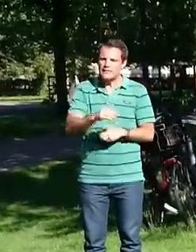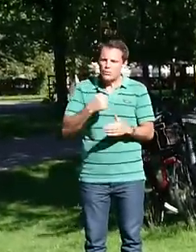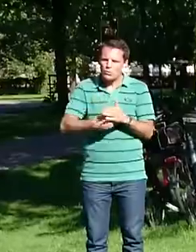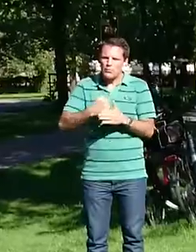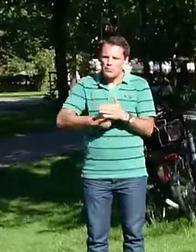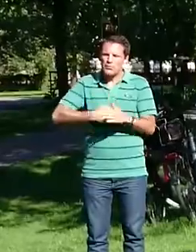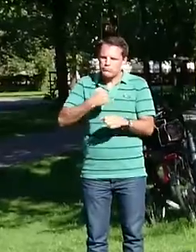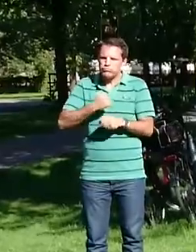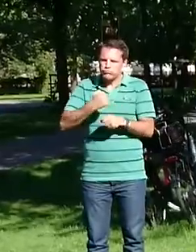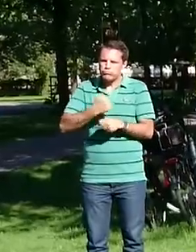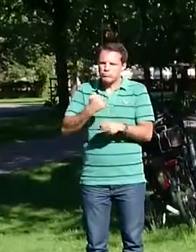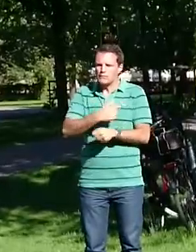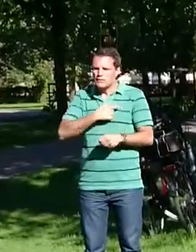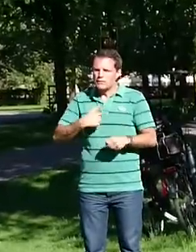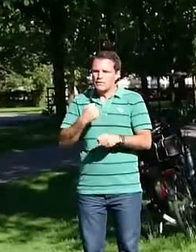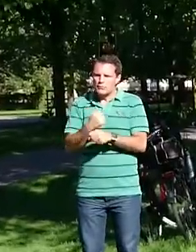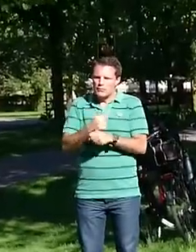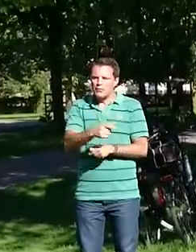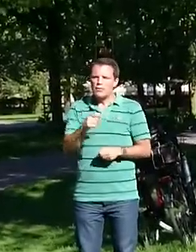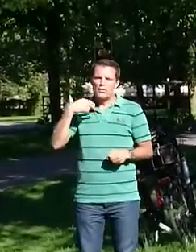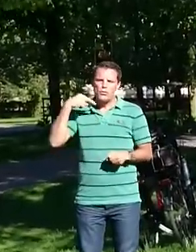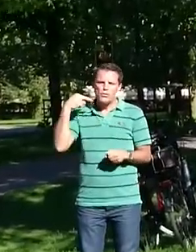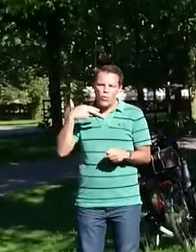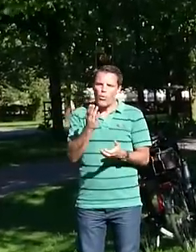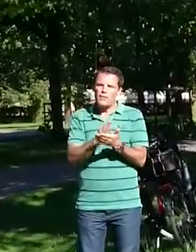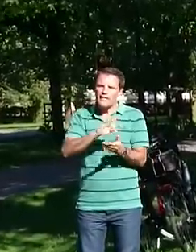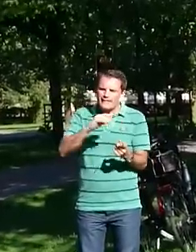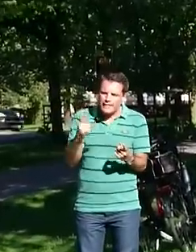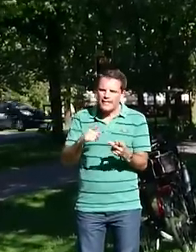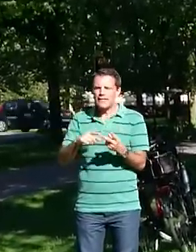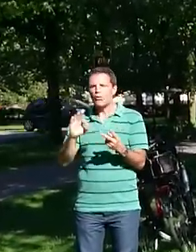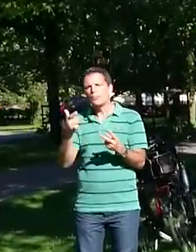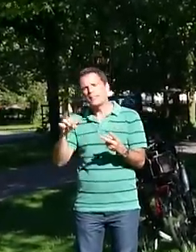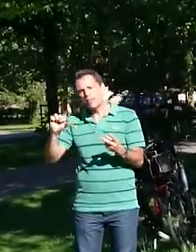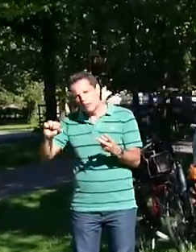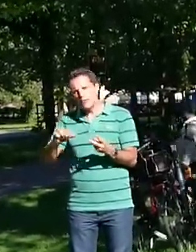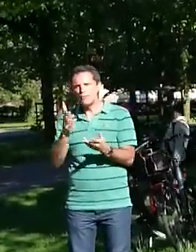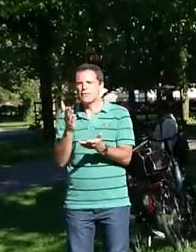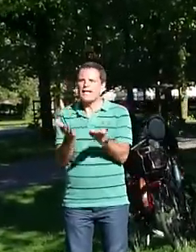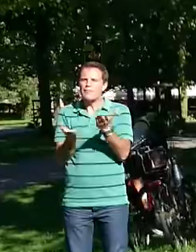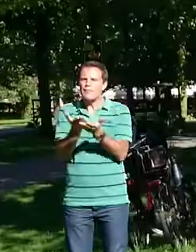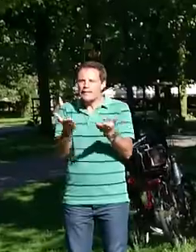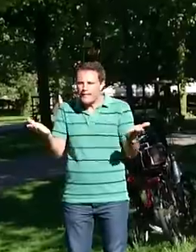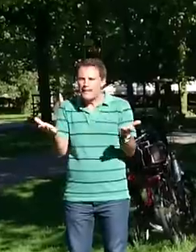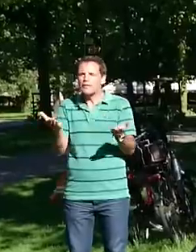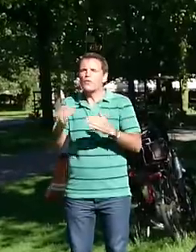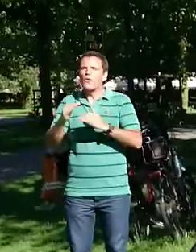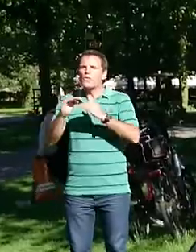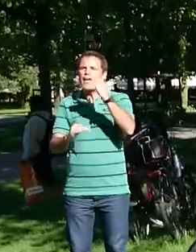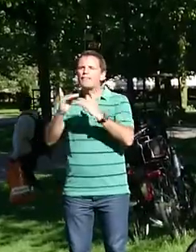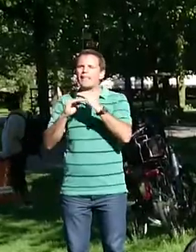Vi jobbar för romers rättigheter, för HBTQ-personers rättigheter, för jämställdhet och jämlikhet för alla. Tack så mycket.